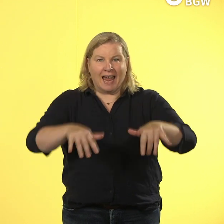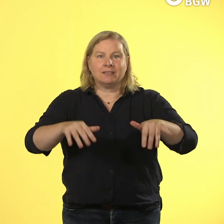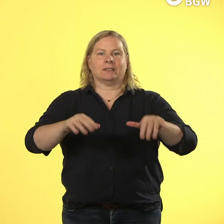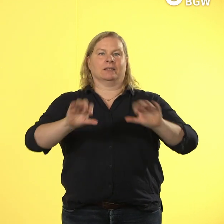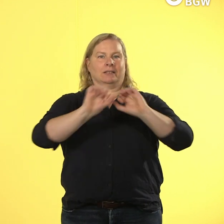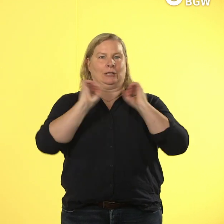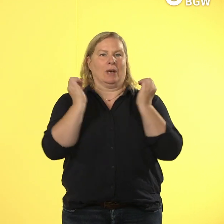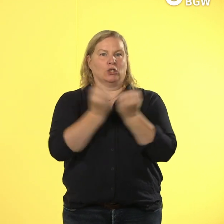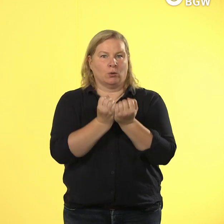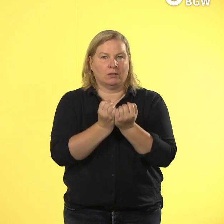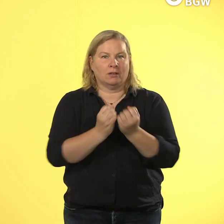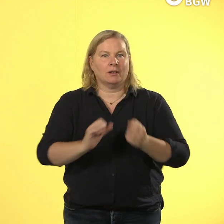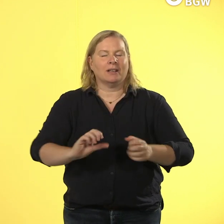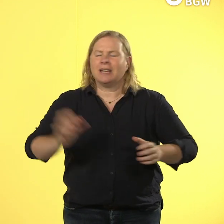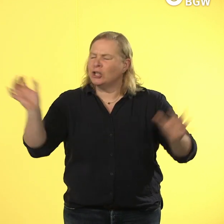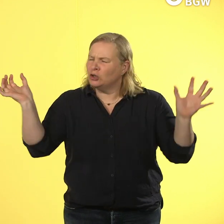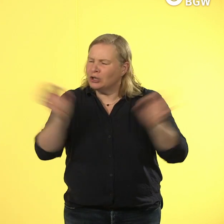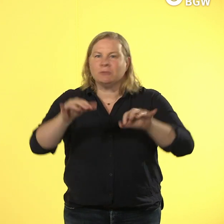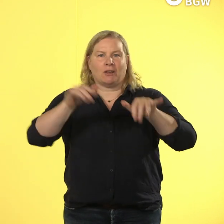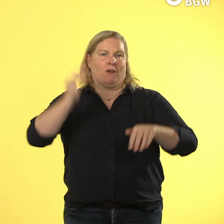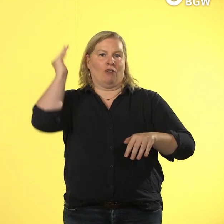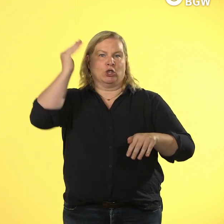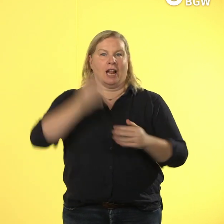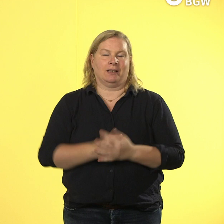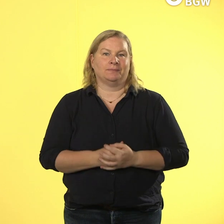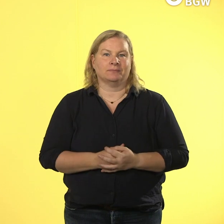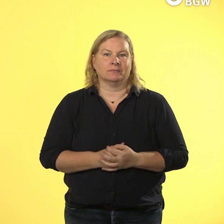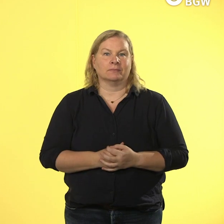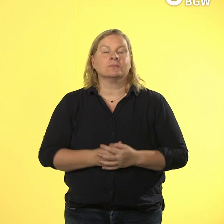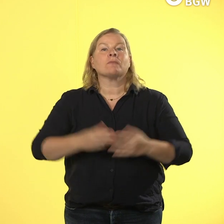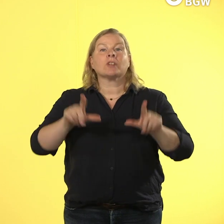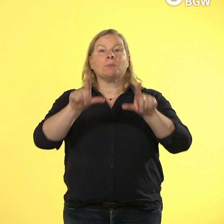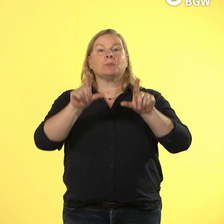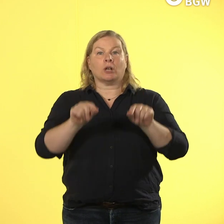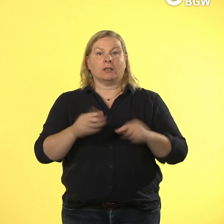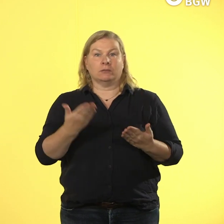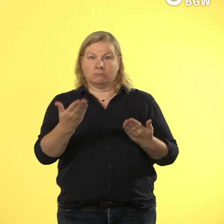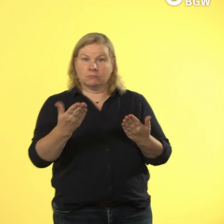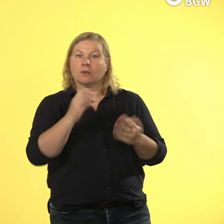wie Sie mit diesem Veränderungswunsch und diesen vielen Stressoren in Ihrem Team umgehen. Das kommt mir nicht zu.